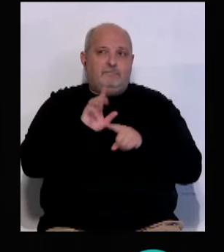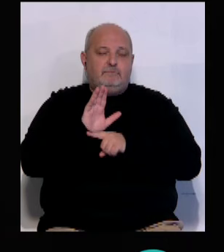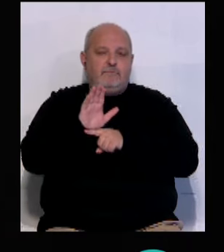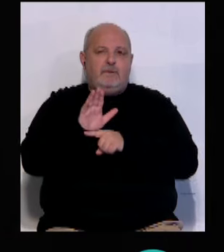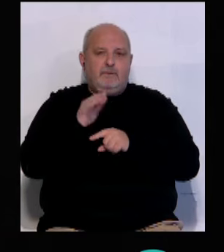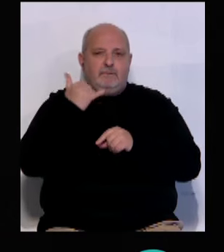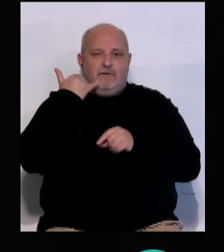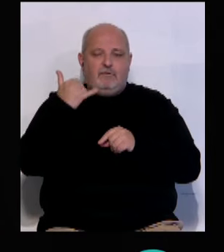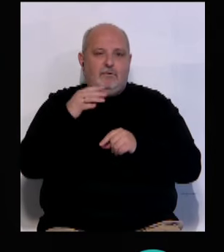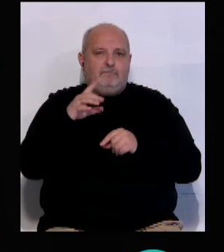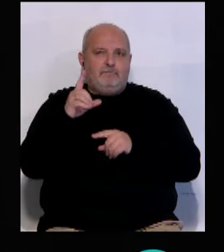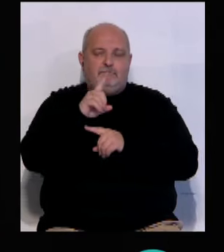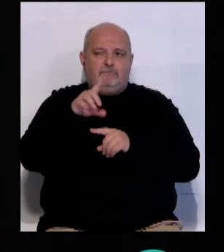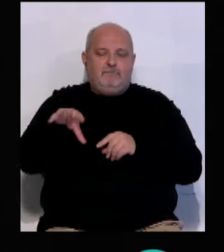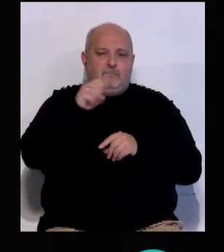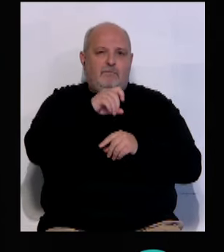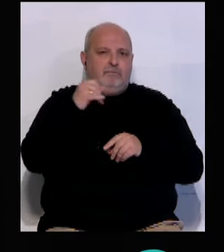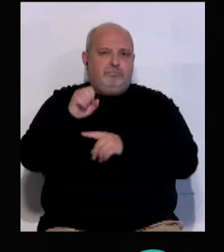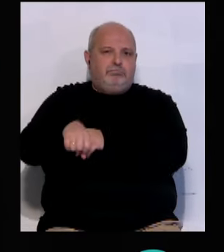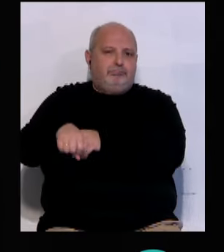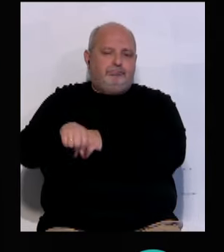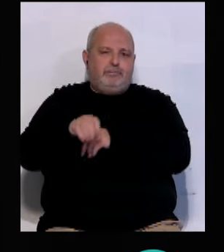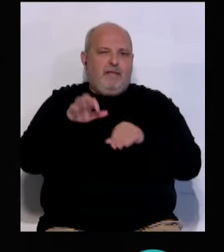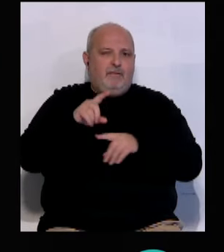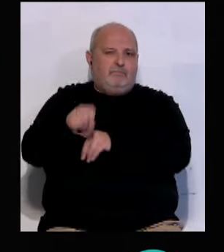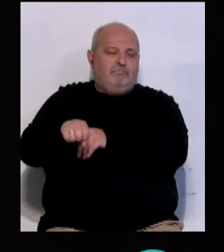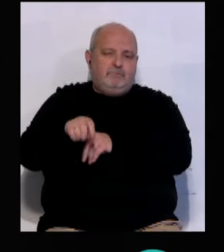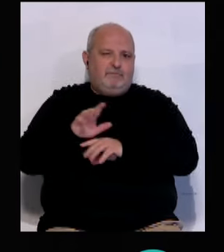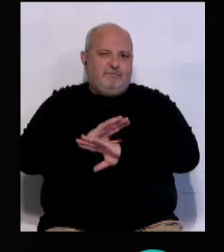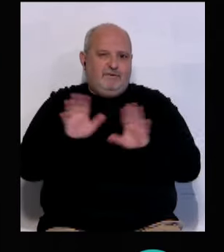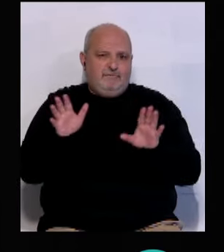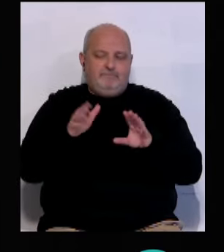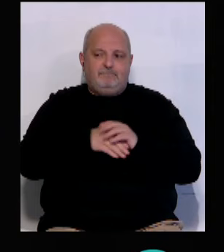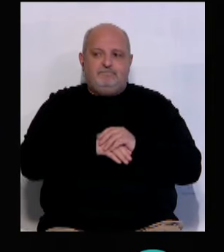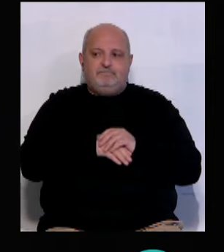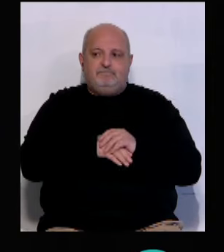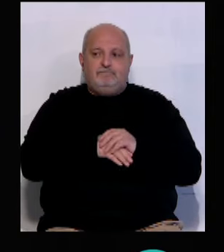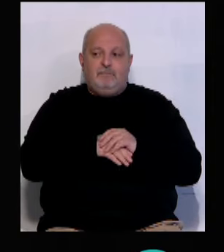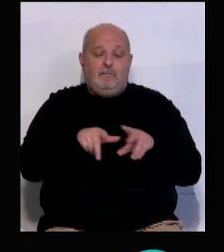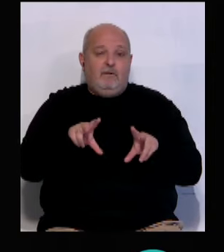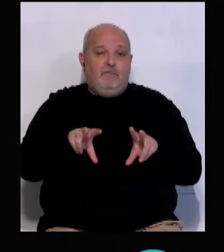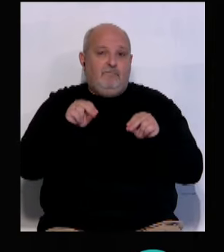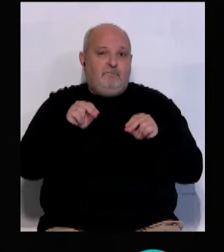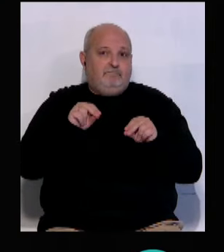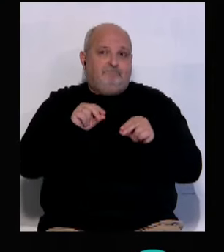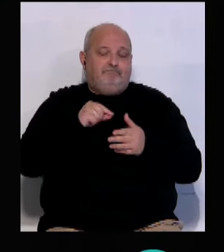el teléfono no le cogían el teléfono y demás y y bueno y ahí se quedó el tema que no lo cogían que